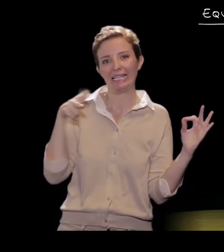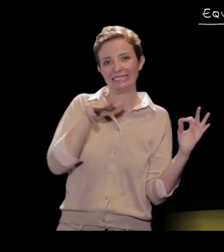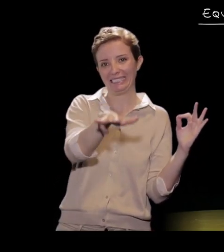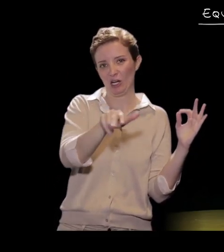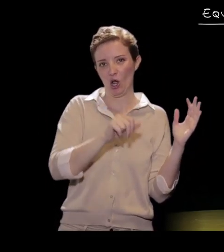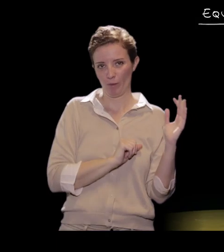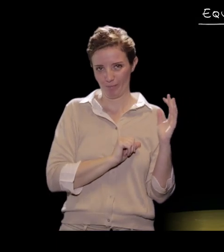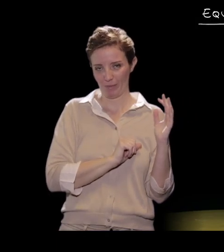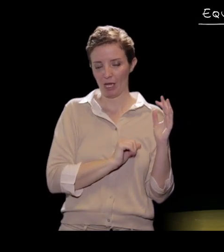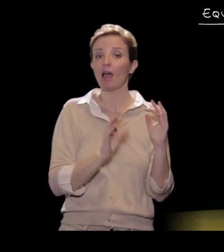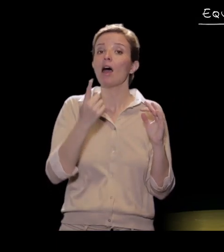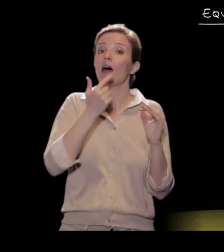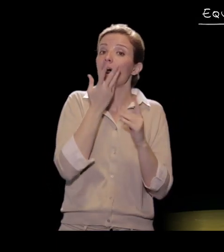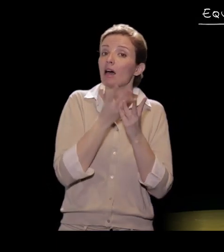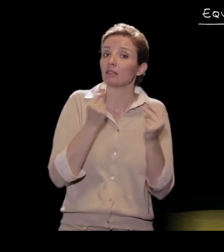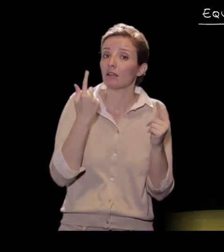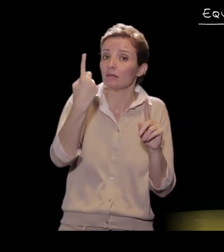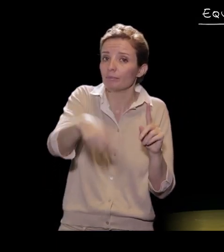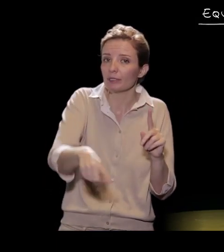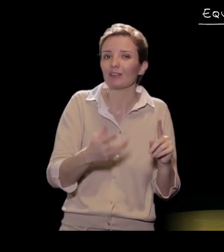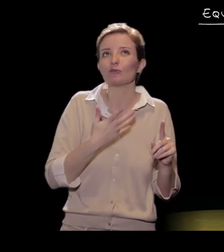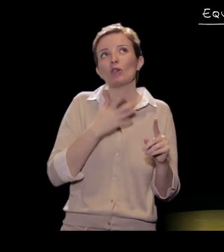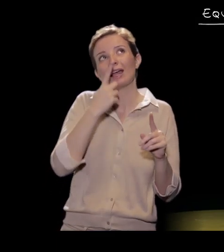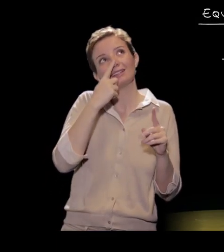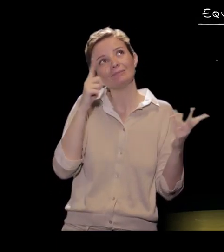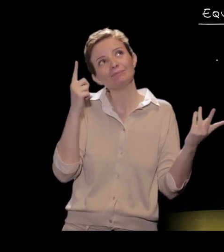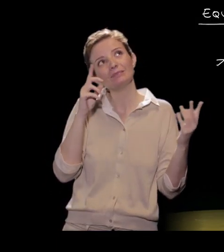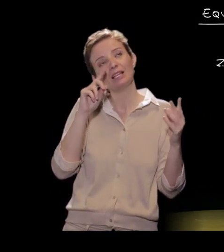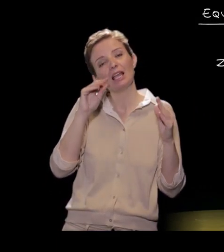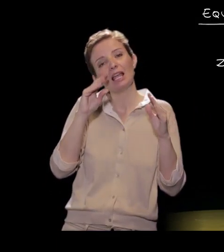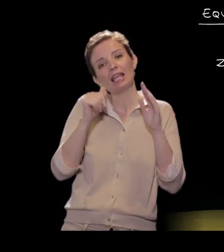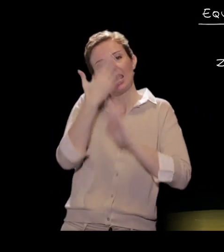ci si avvale di un'incognita definita incognita ausiliaria che chiamiamo z.